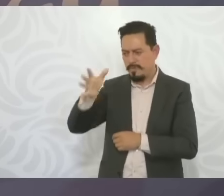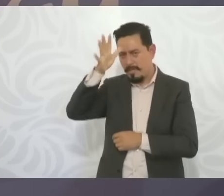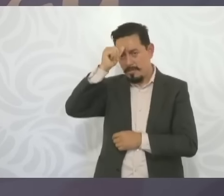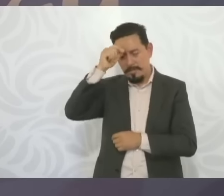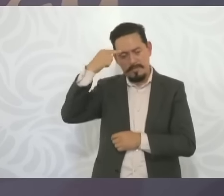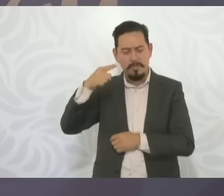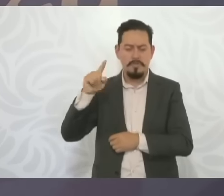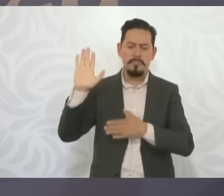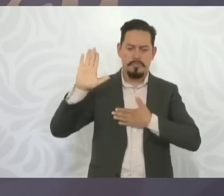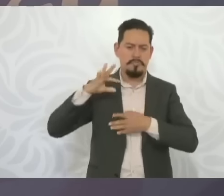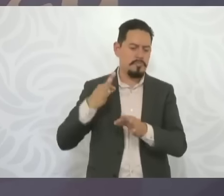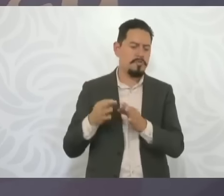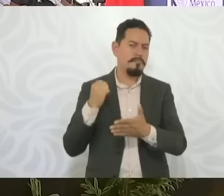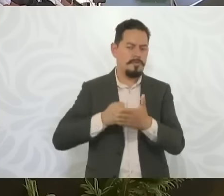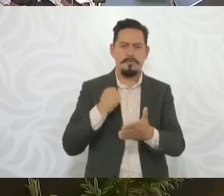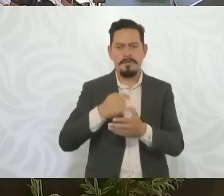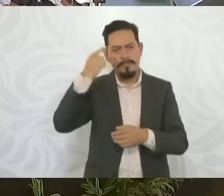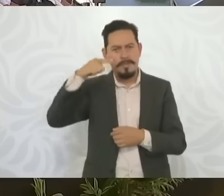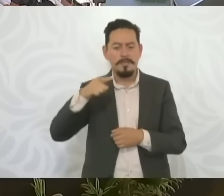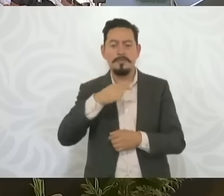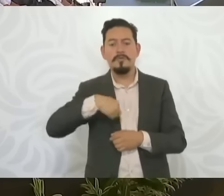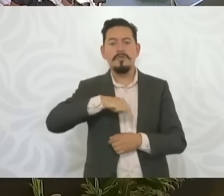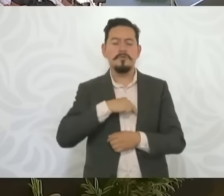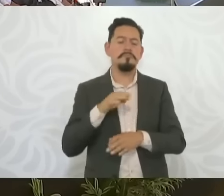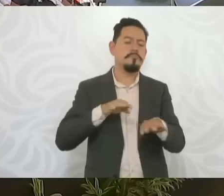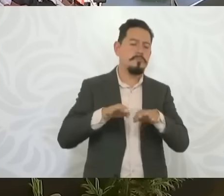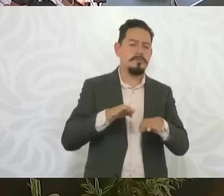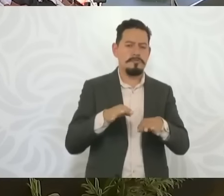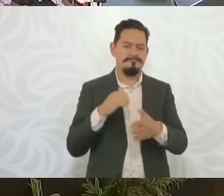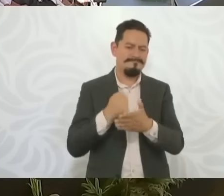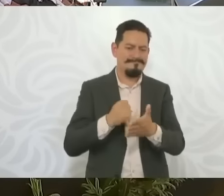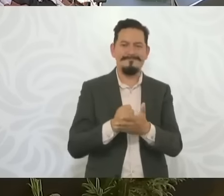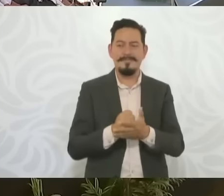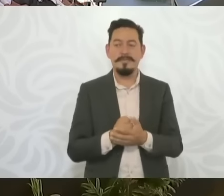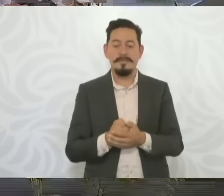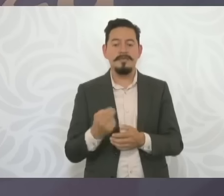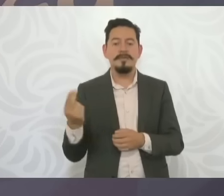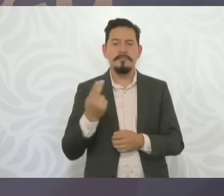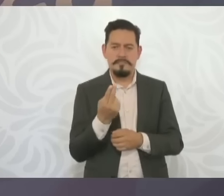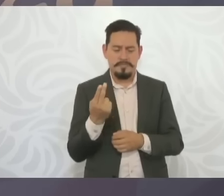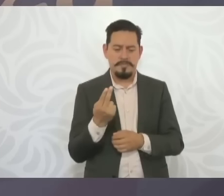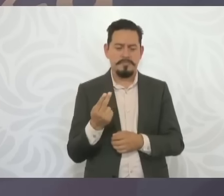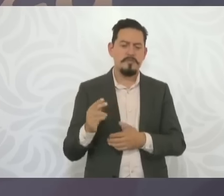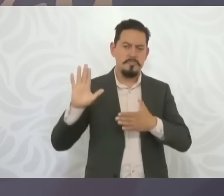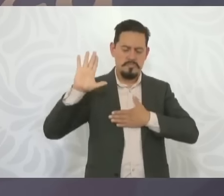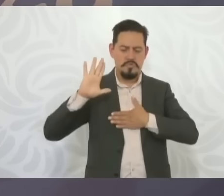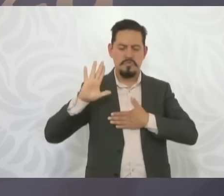convulso, riesgoso, inestable, actual. Esto exige visión, compromiso y amor por la patria,